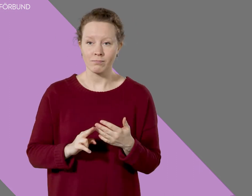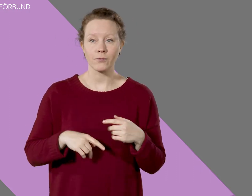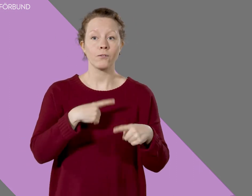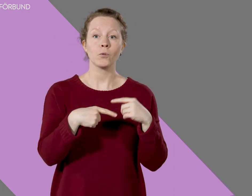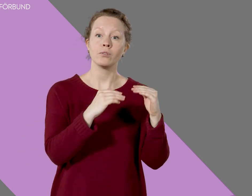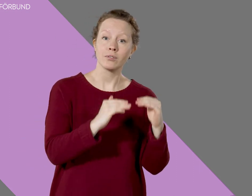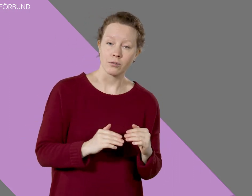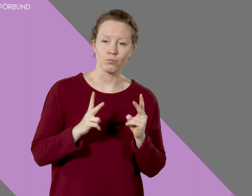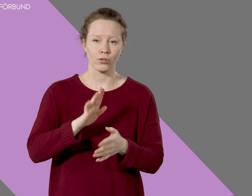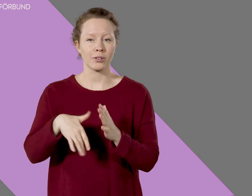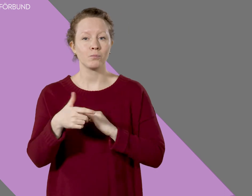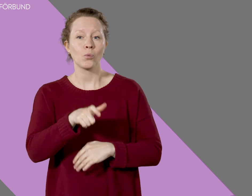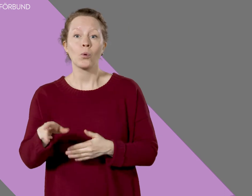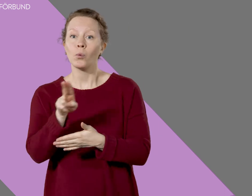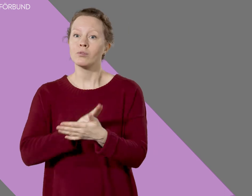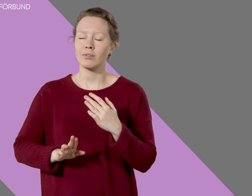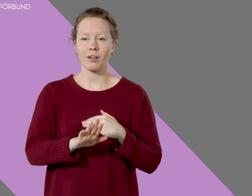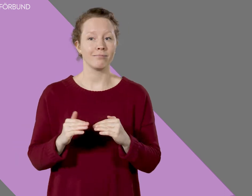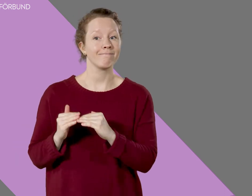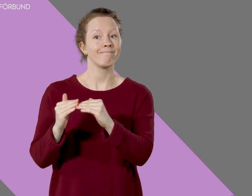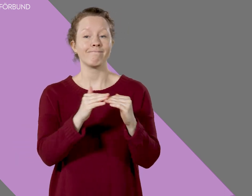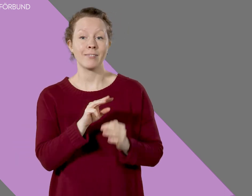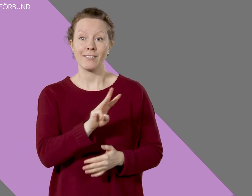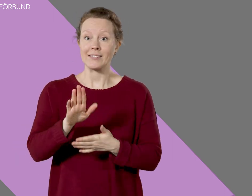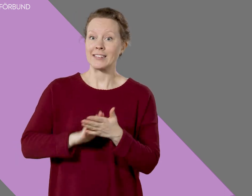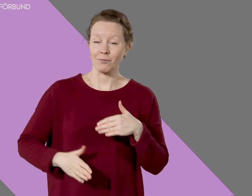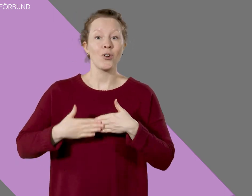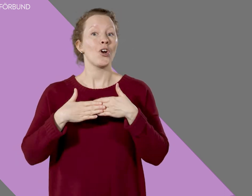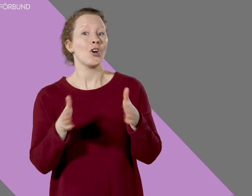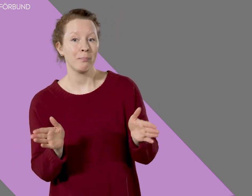funktionsnedsatta och teckenspråkiga konstnärers likvärdighet har öppnats nu.